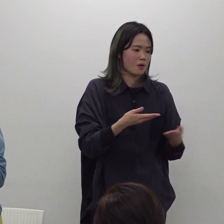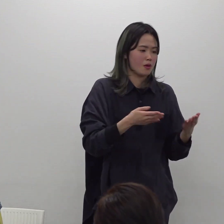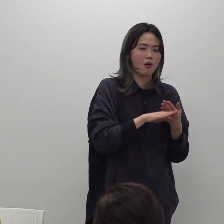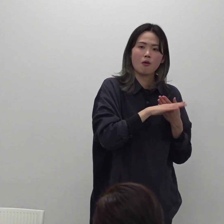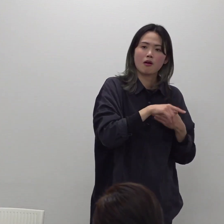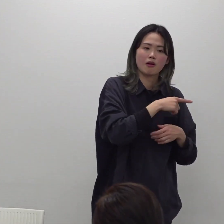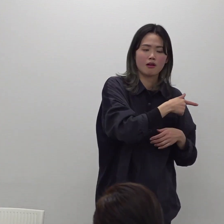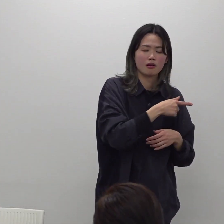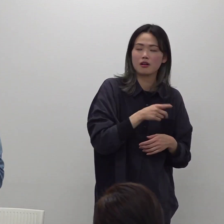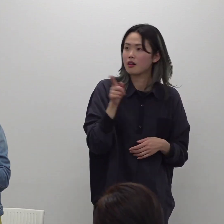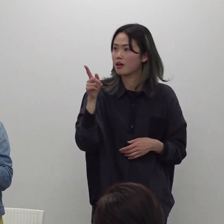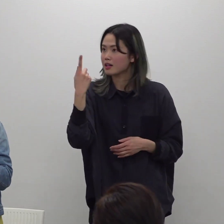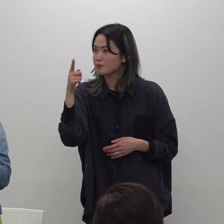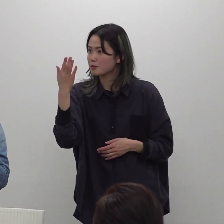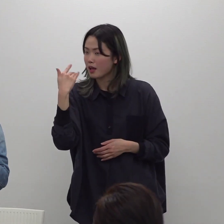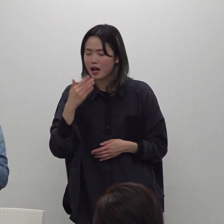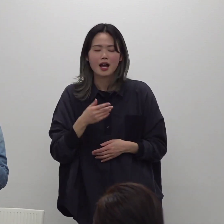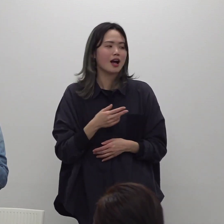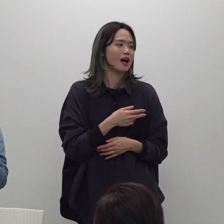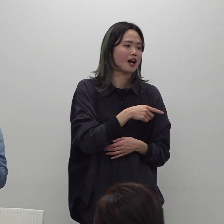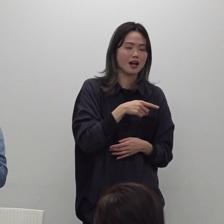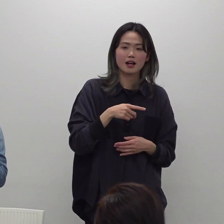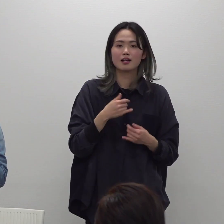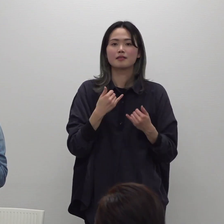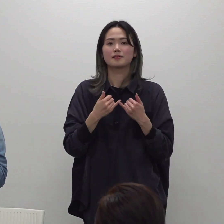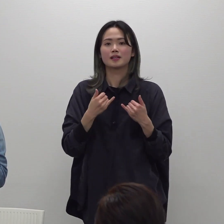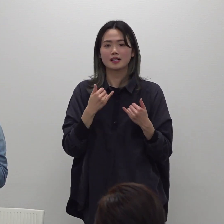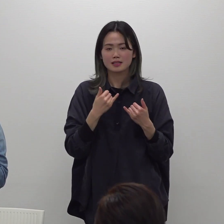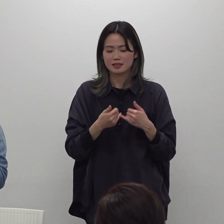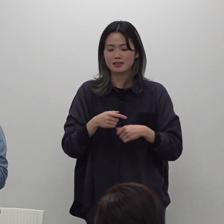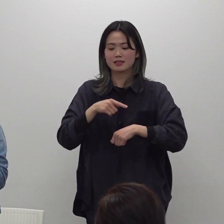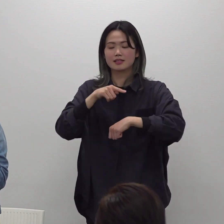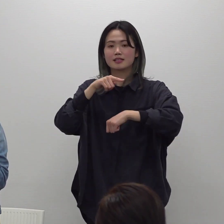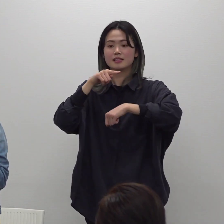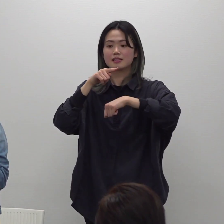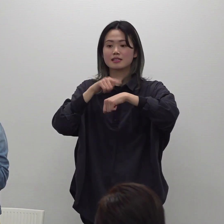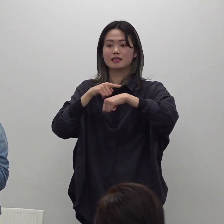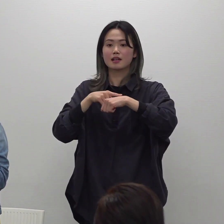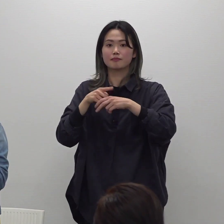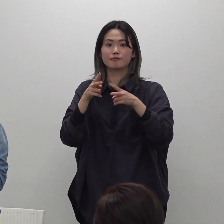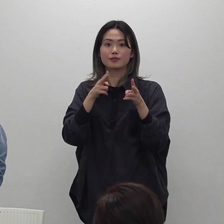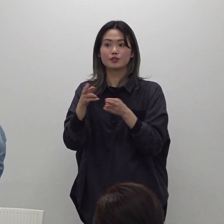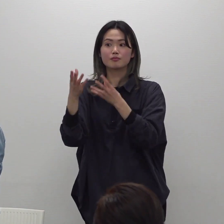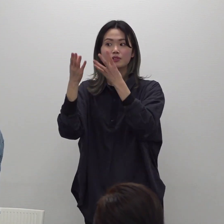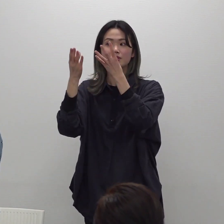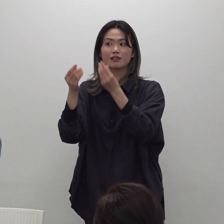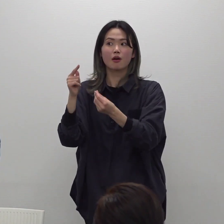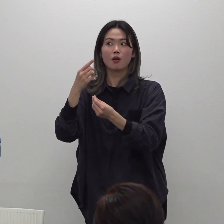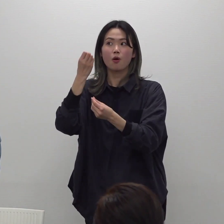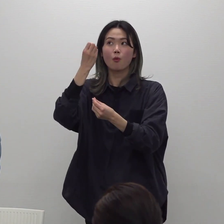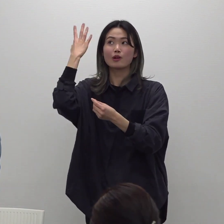「まだ１分前だった」 っていうふうに時間をセットしたことを忘れることができない